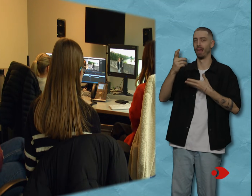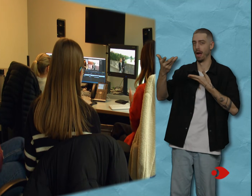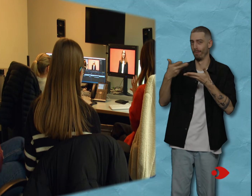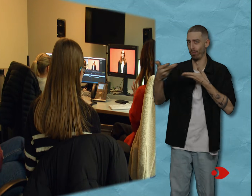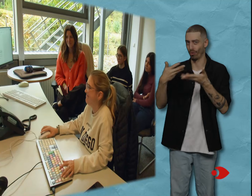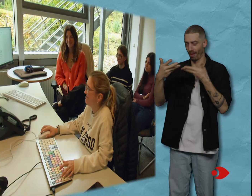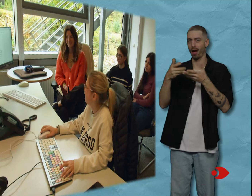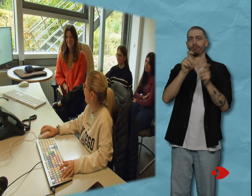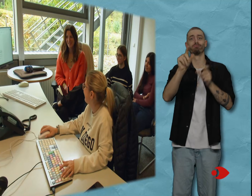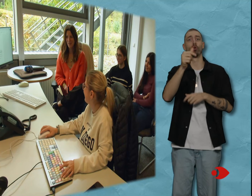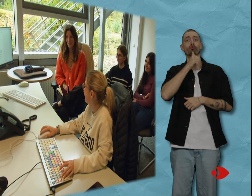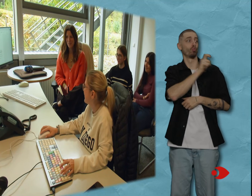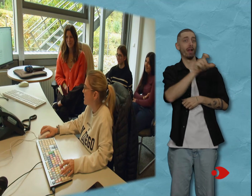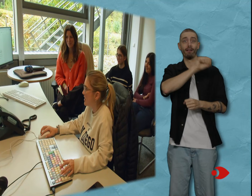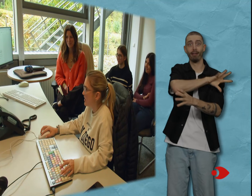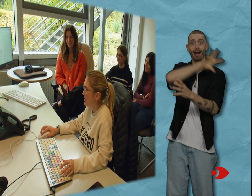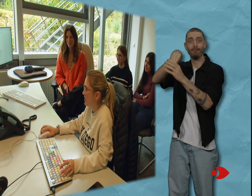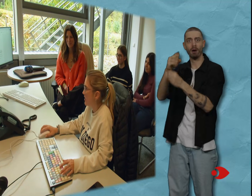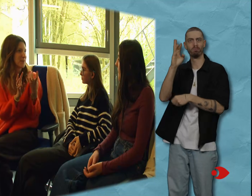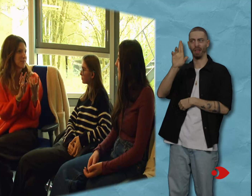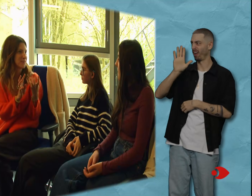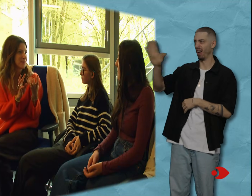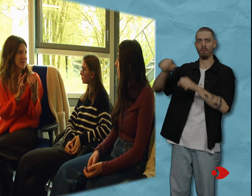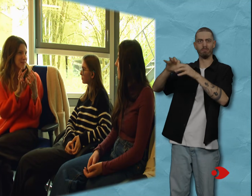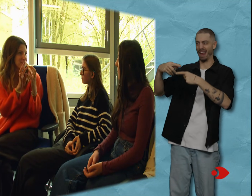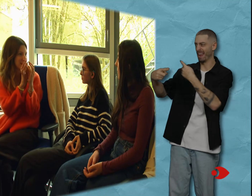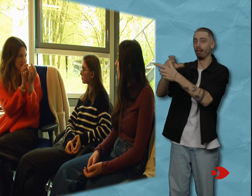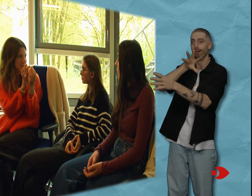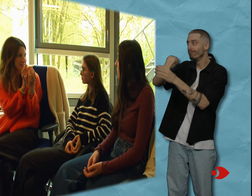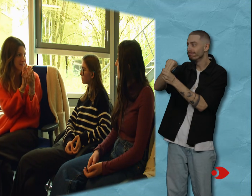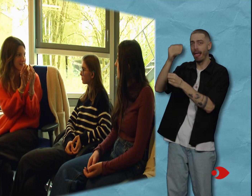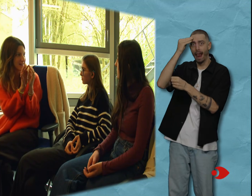Jedes Jahr dürfen sich Jugendliche auch beim BR selbst als Medienschaffende ausprobieren.